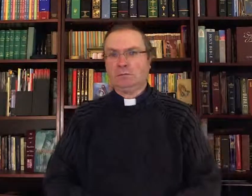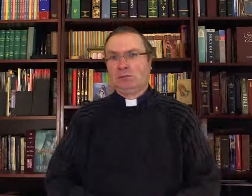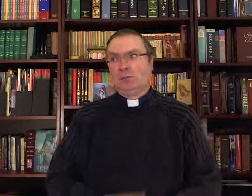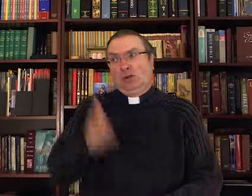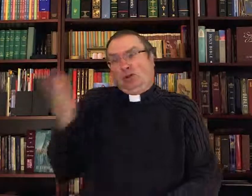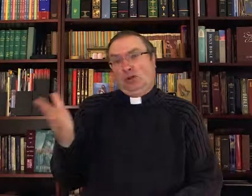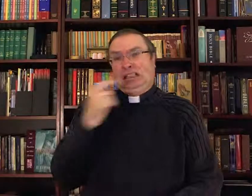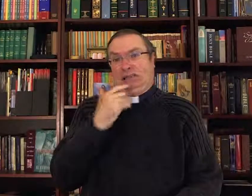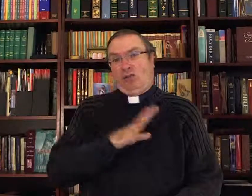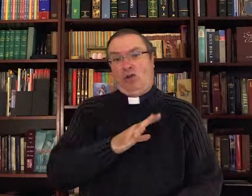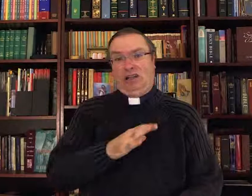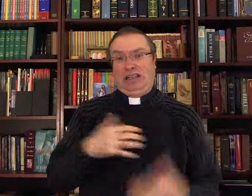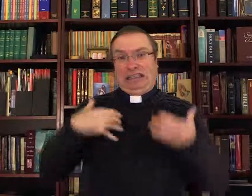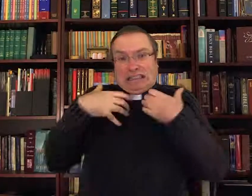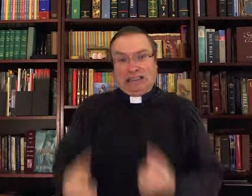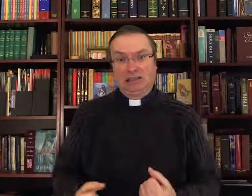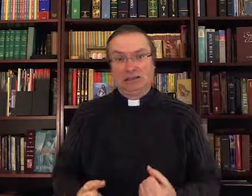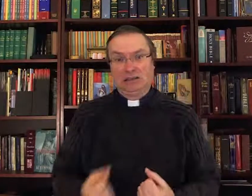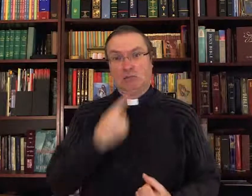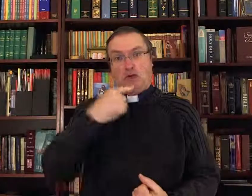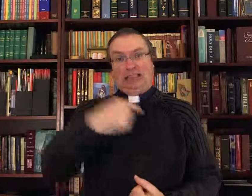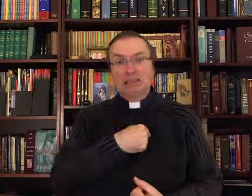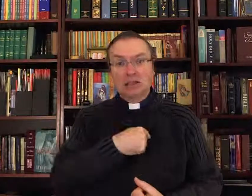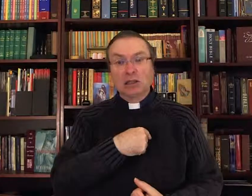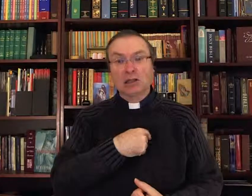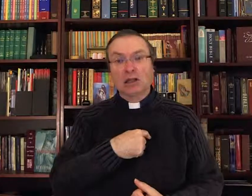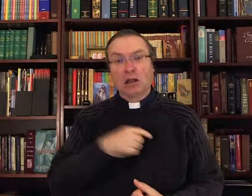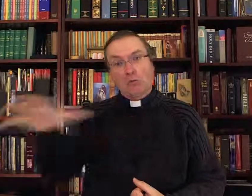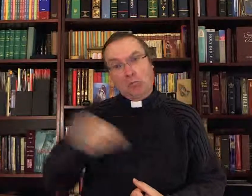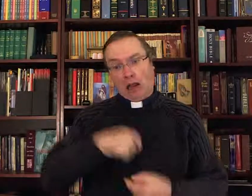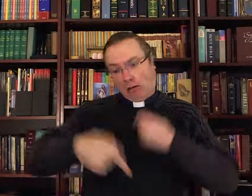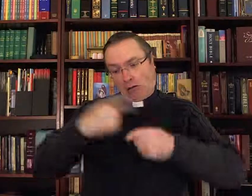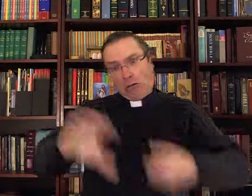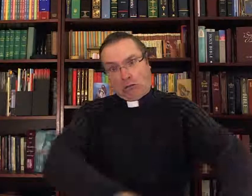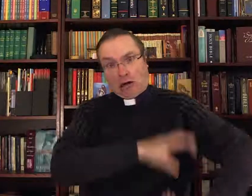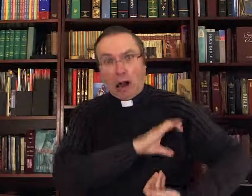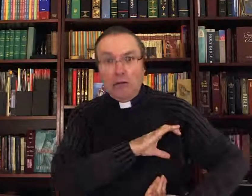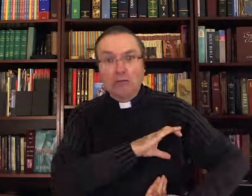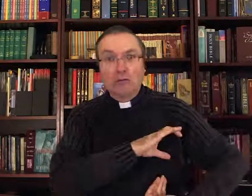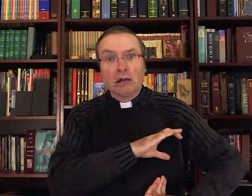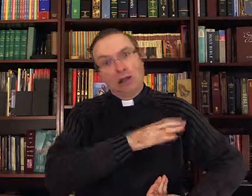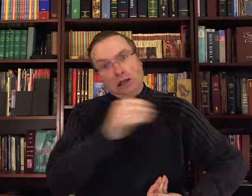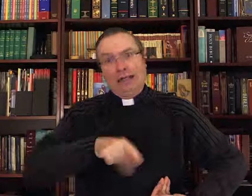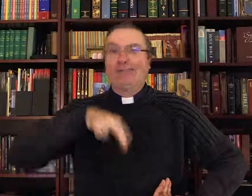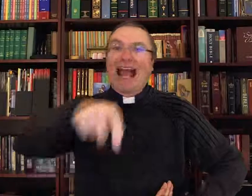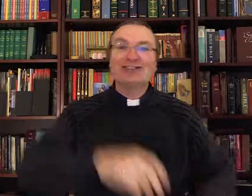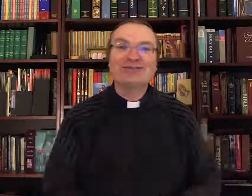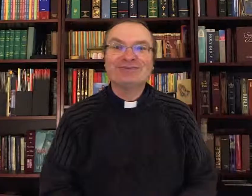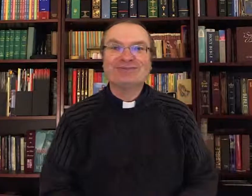Celui qui m'a guéri m'a dit: Prends ton brancard et marche.